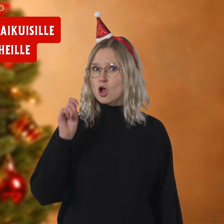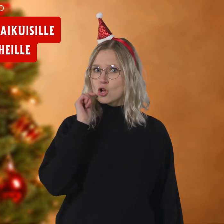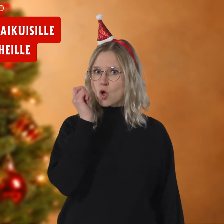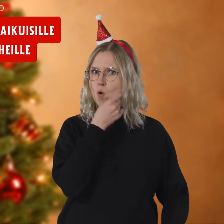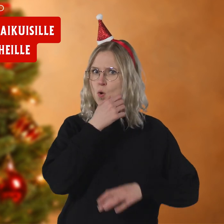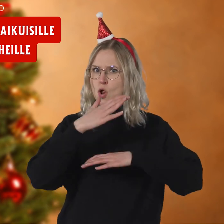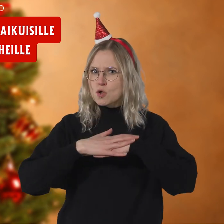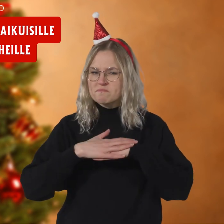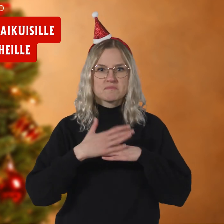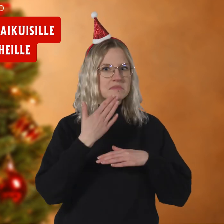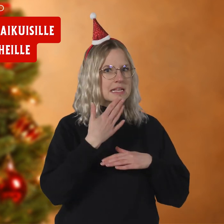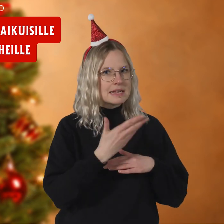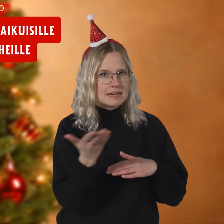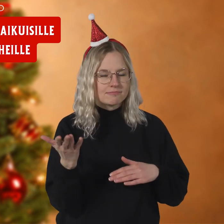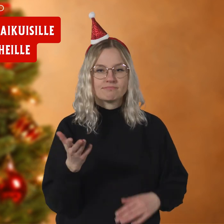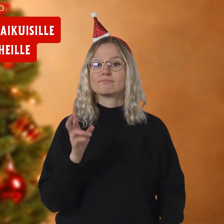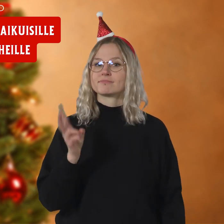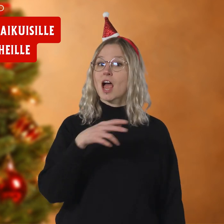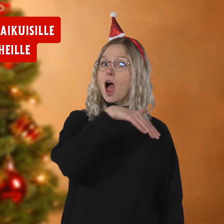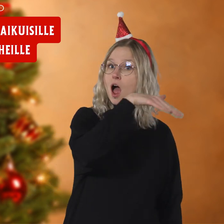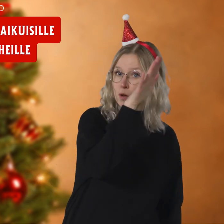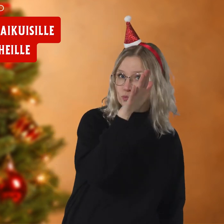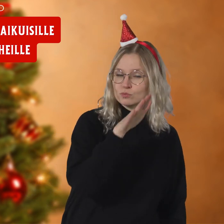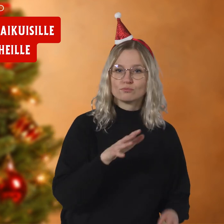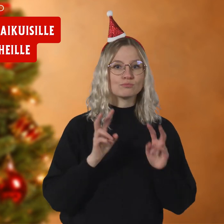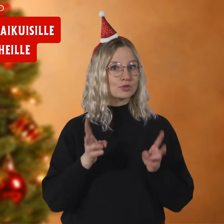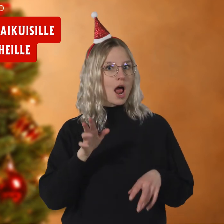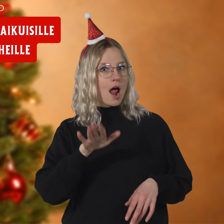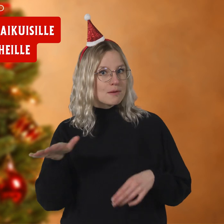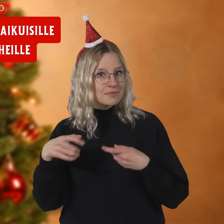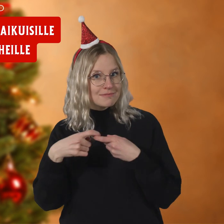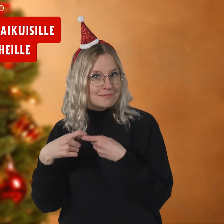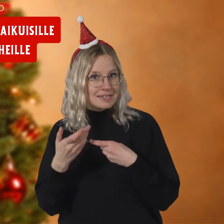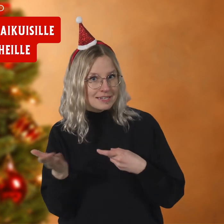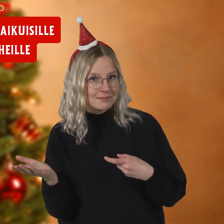Joululoma on tarkoitettu aikuisille ja lapsiperheille.